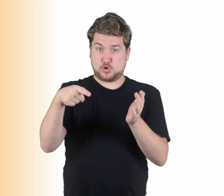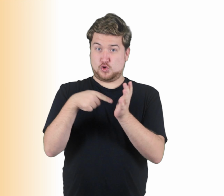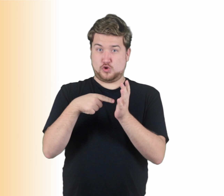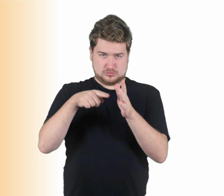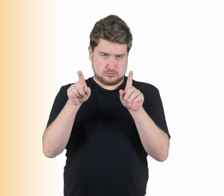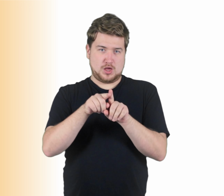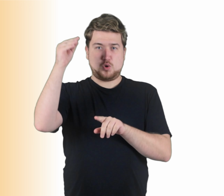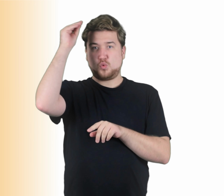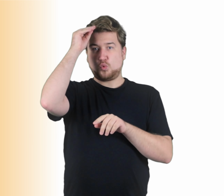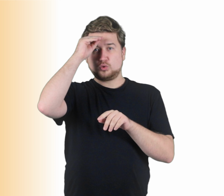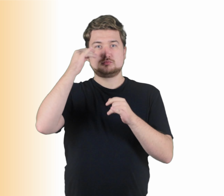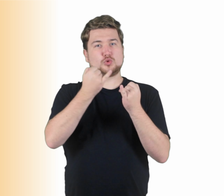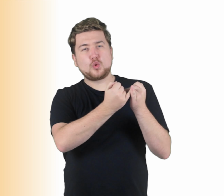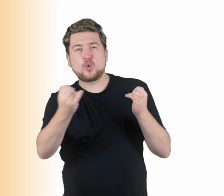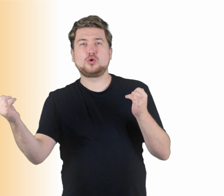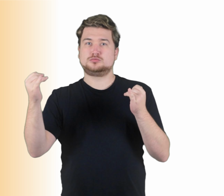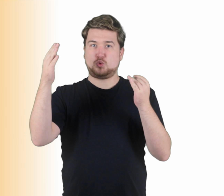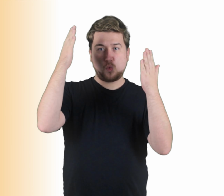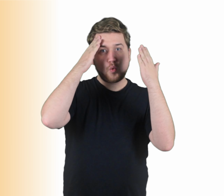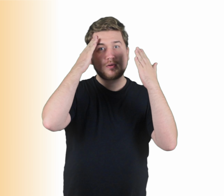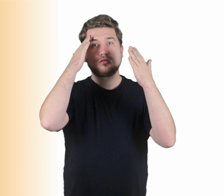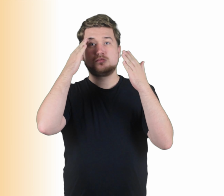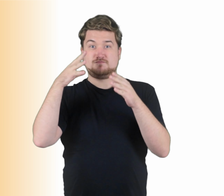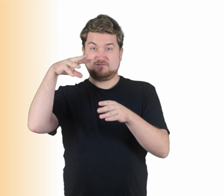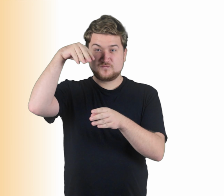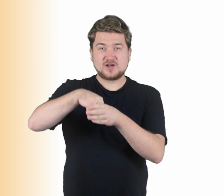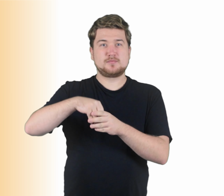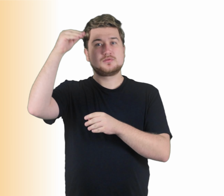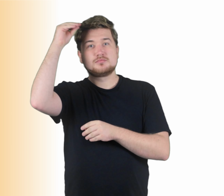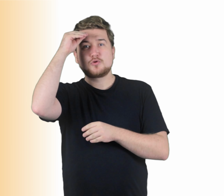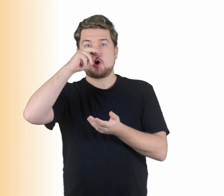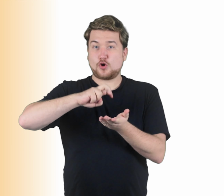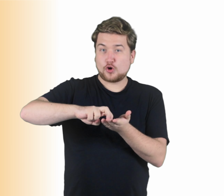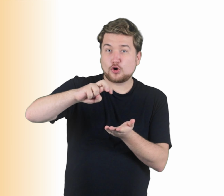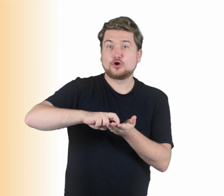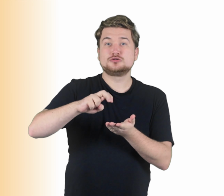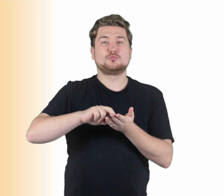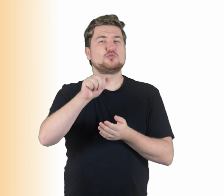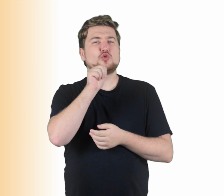To też uczenie się różnych umiejętności, łącznie z nauką chodzenia,